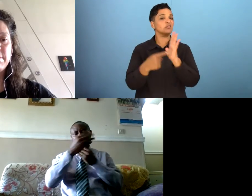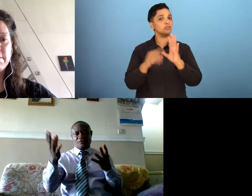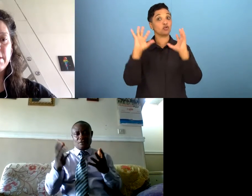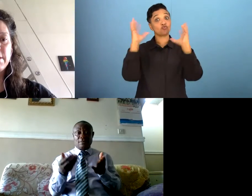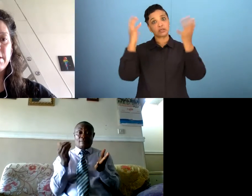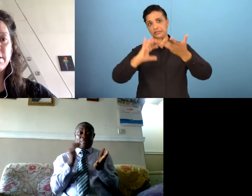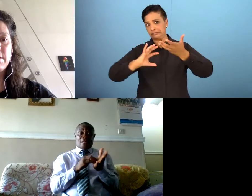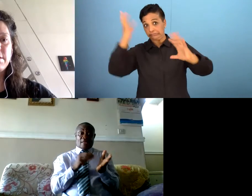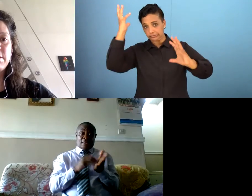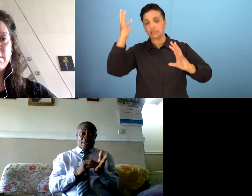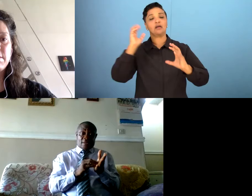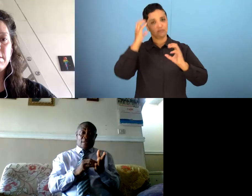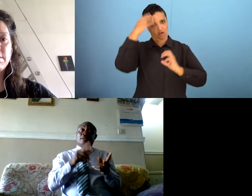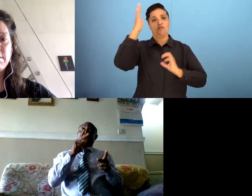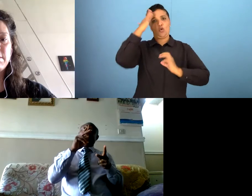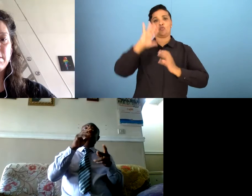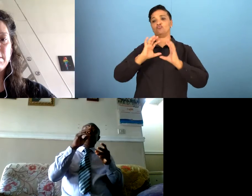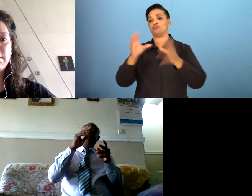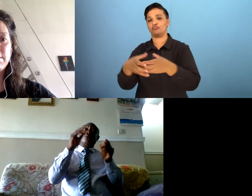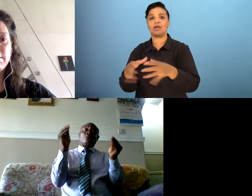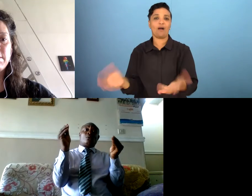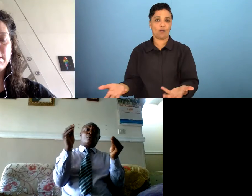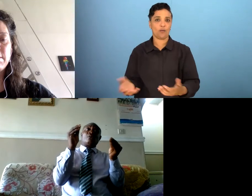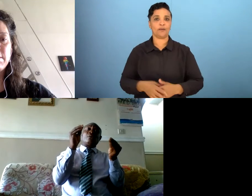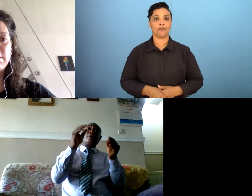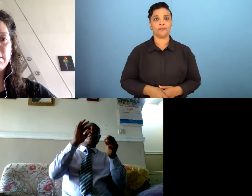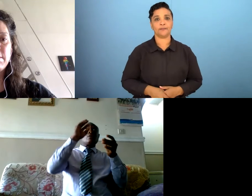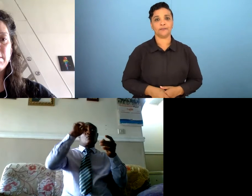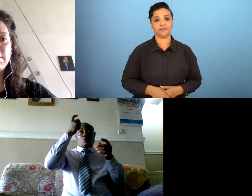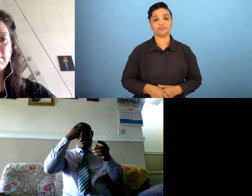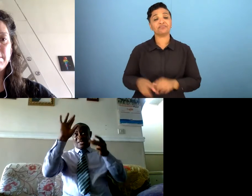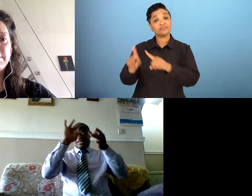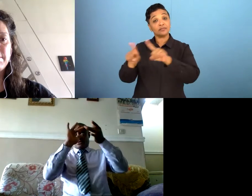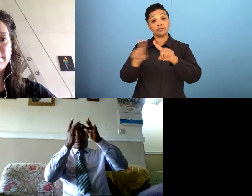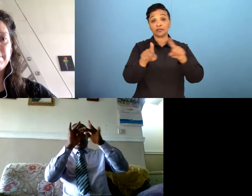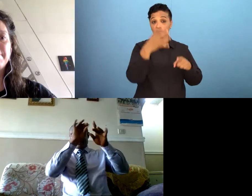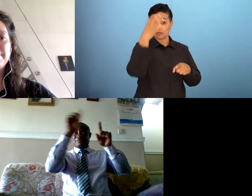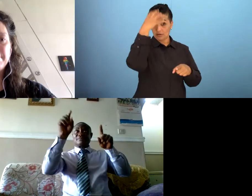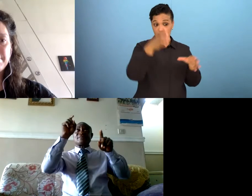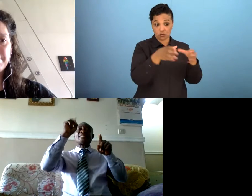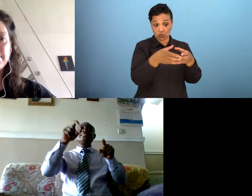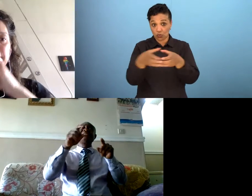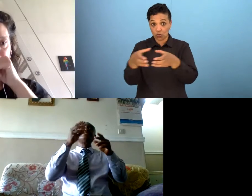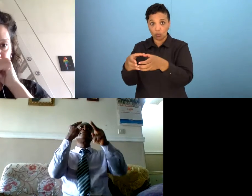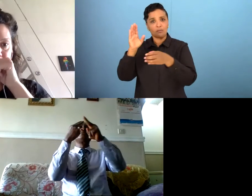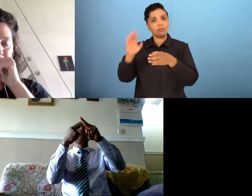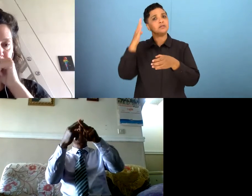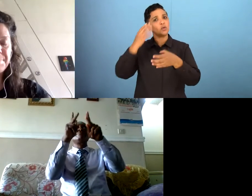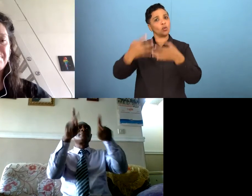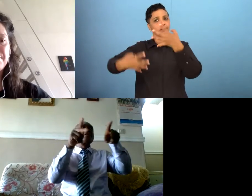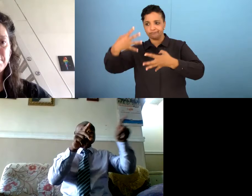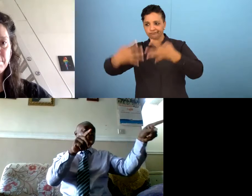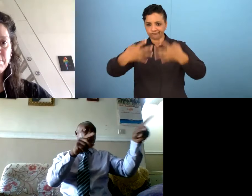garantizar la inclusión de las personas con discapacidad durante las crisis y situaciones de emergencia.